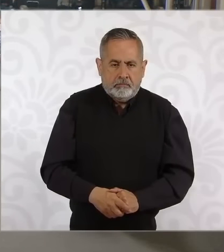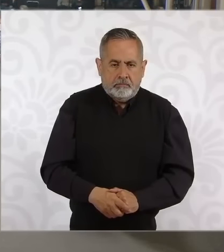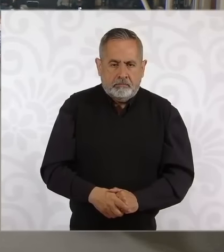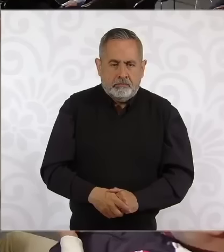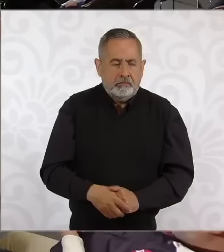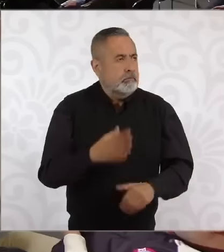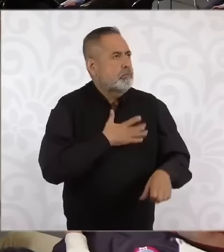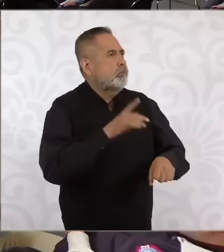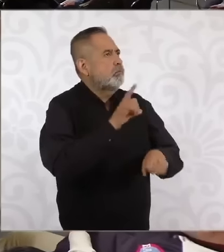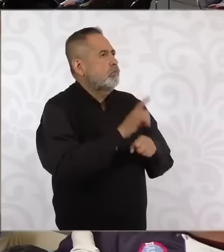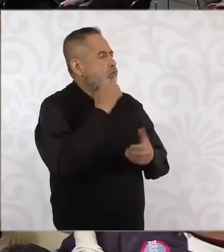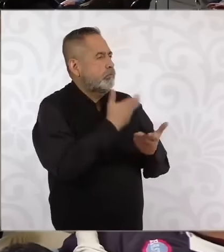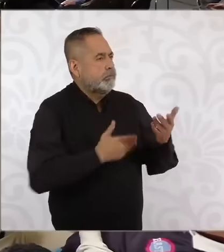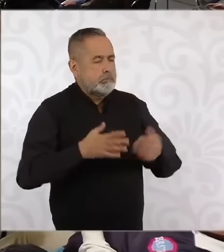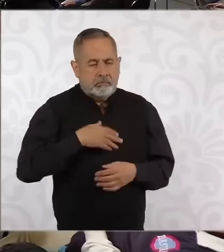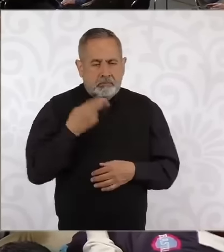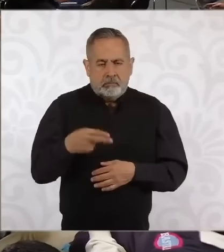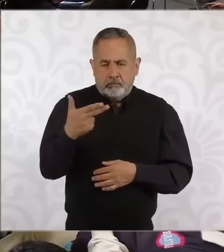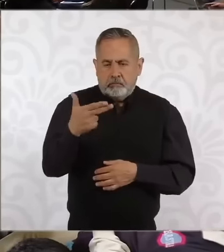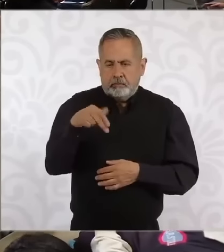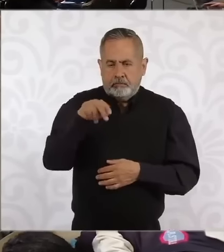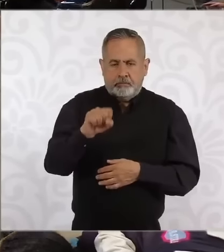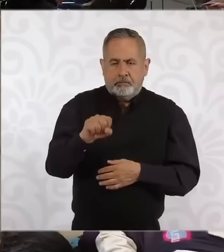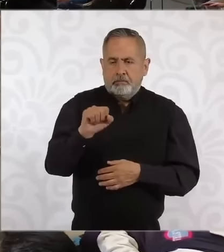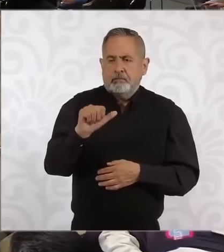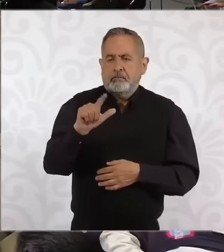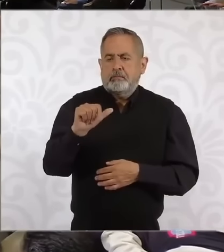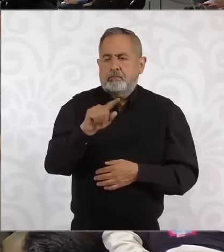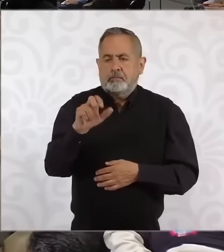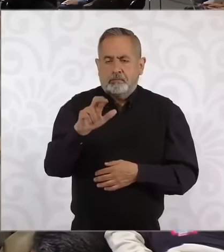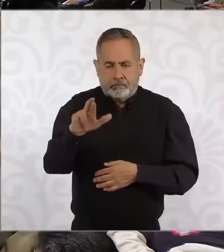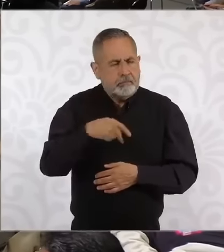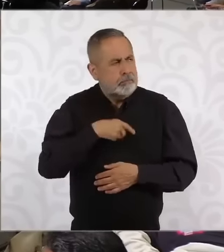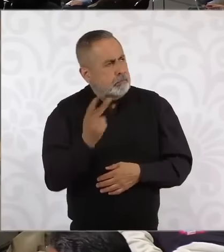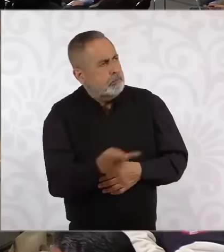Buenos días, presidenta Han Salazar de Notición Redes. Eh, preguntar sobre esta infraestructura